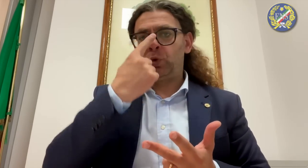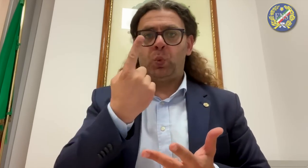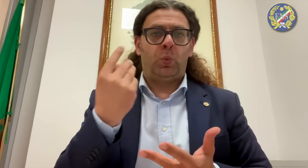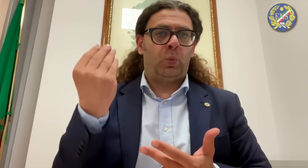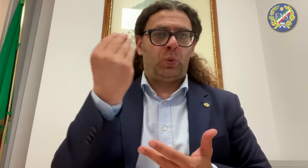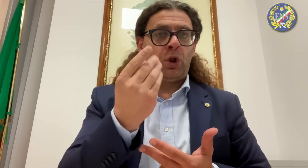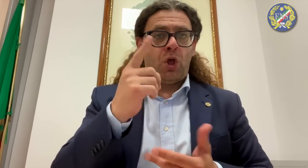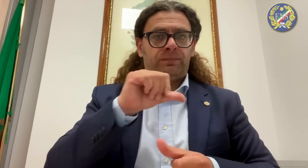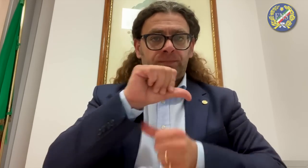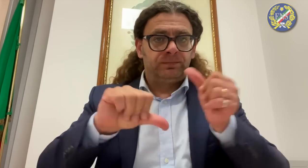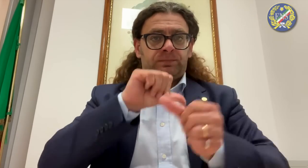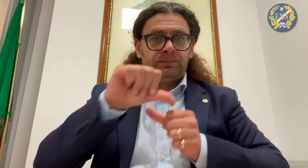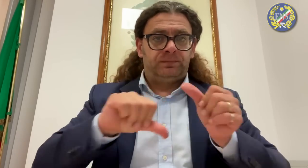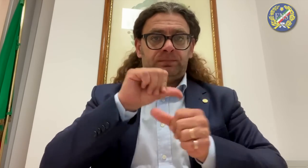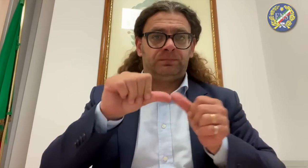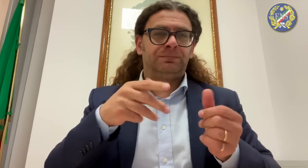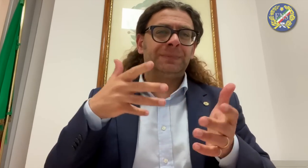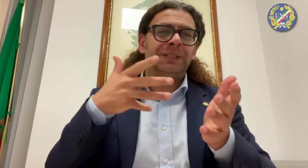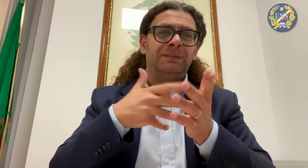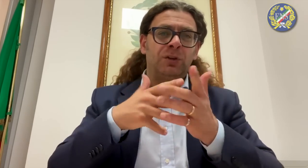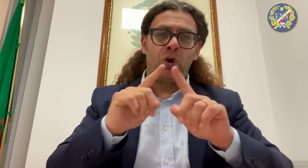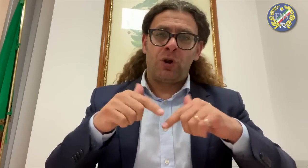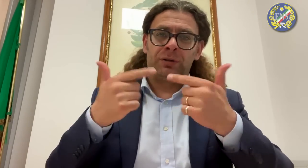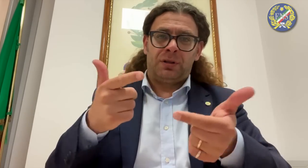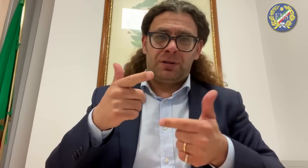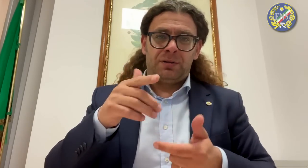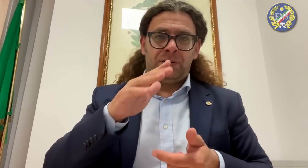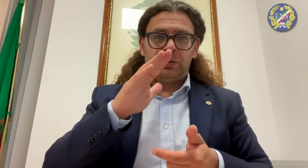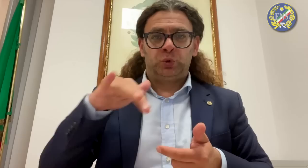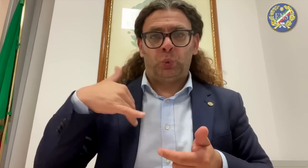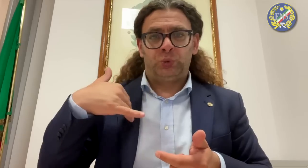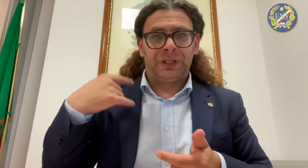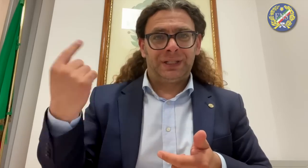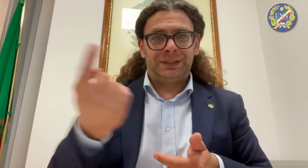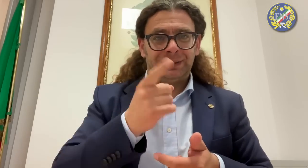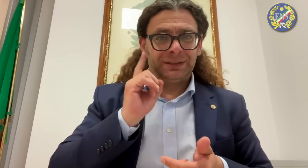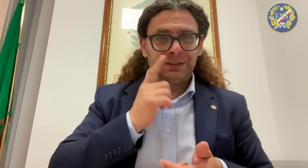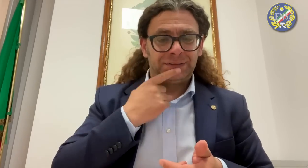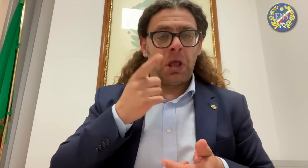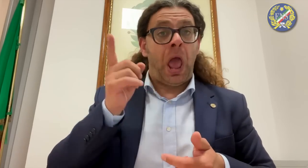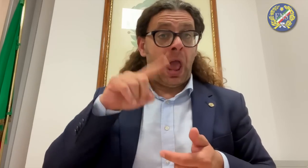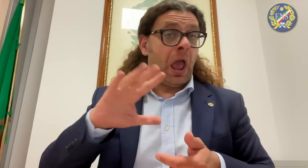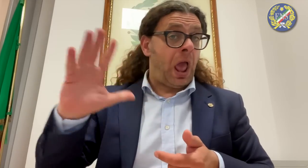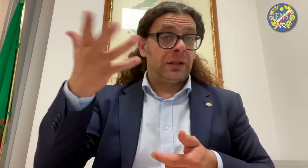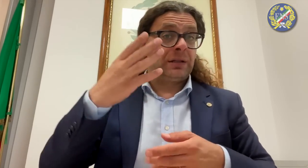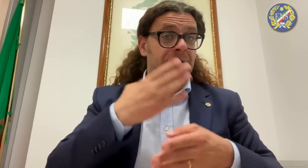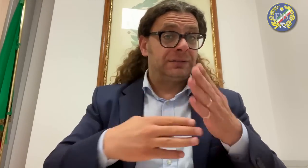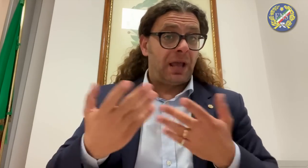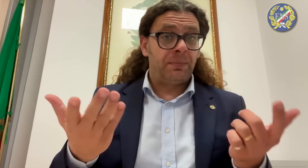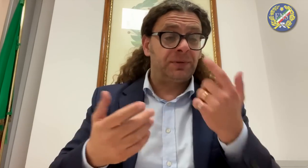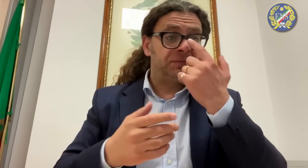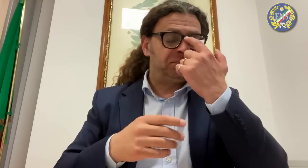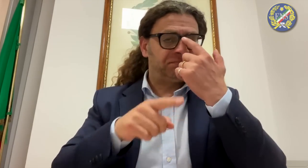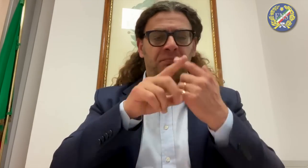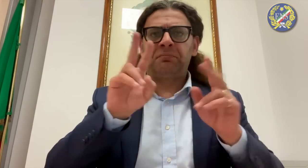con le conseguenti difficoltà tanto per gli studenti Sordi quanto per gli altri disabili.